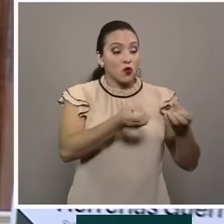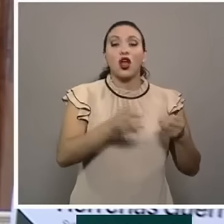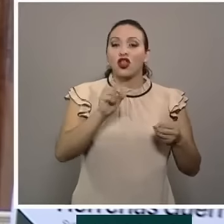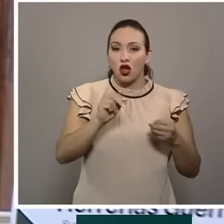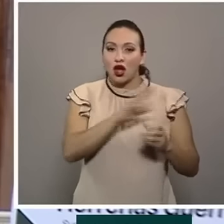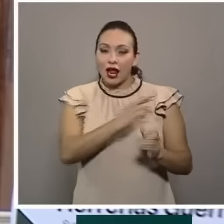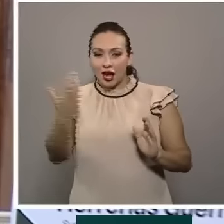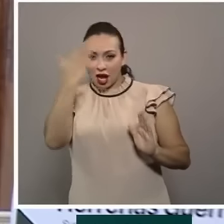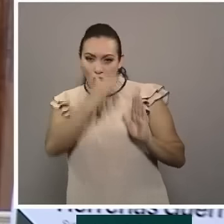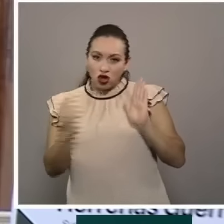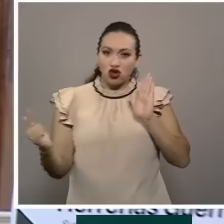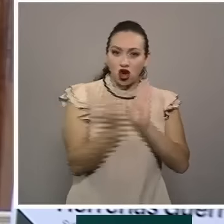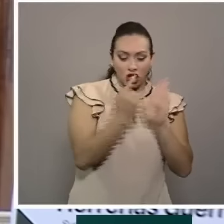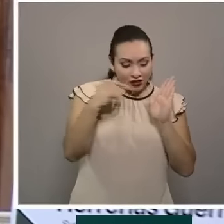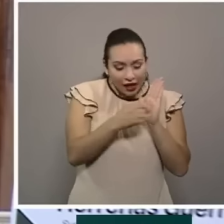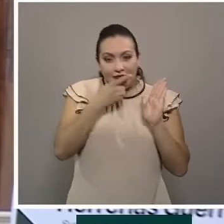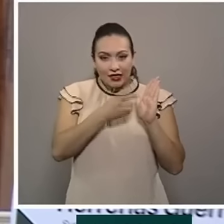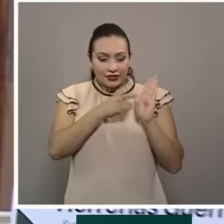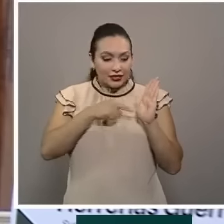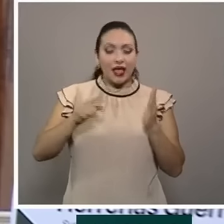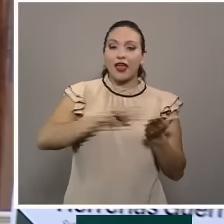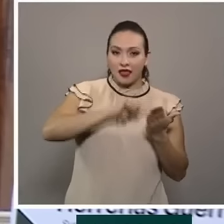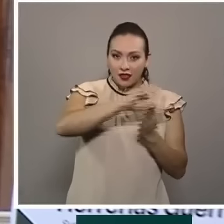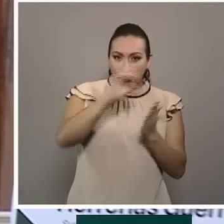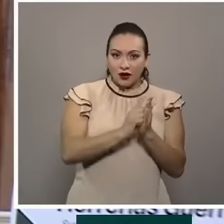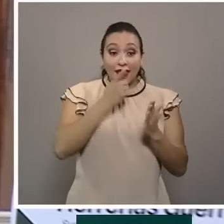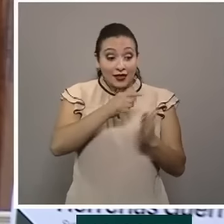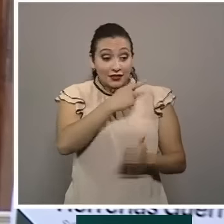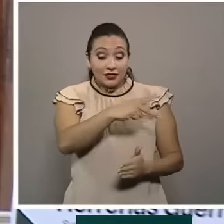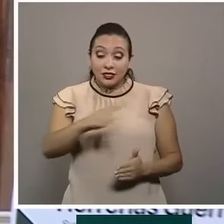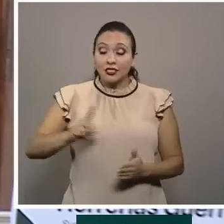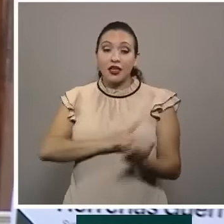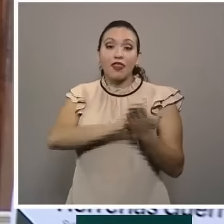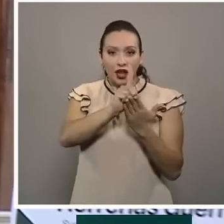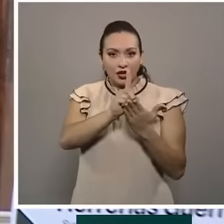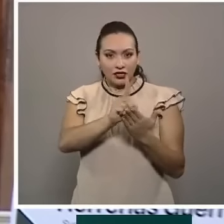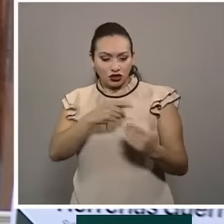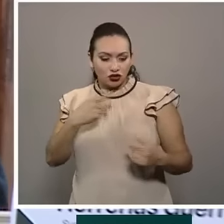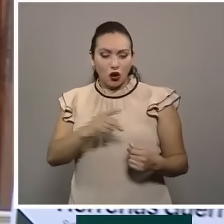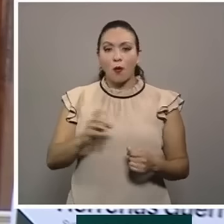que por esencia y por mandato constitucional le pertenece a los pueblos y comunidades indígenas.